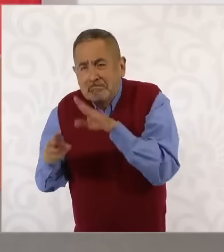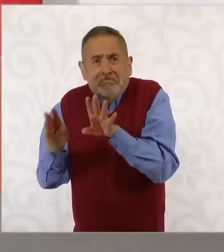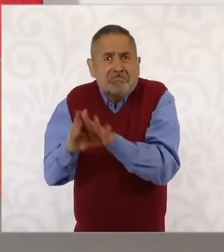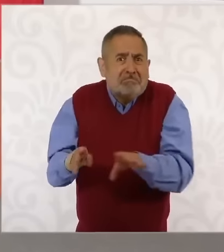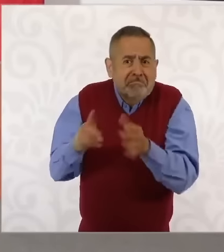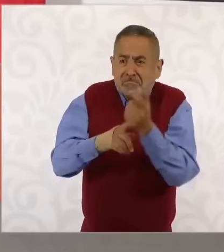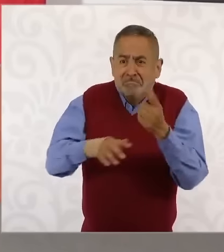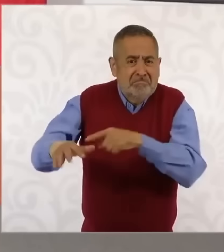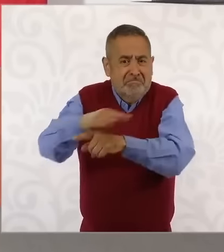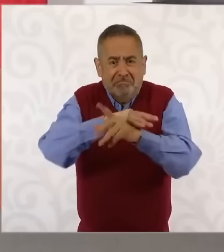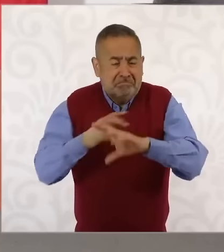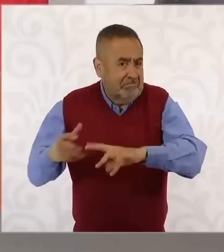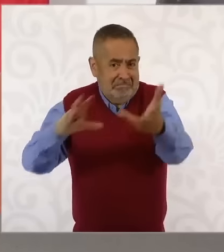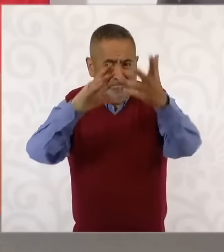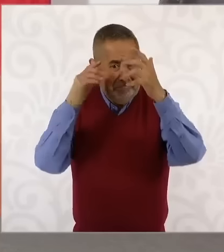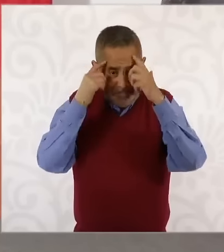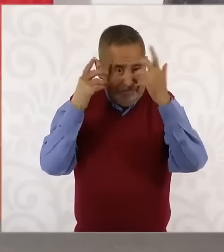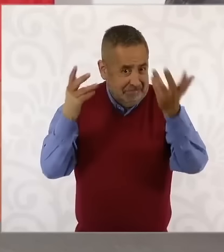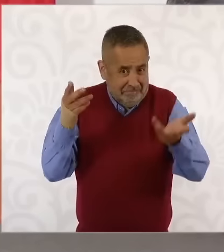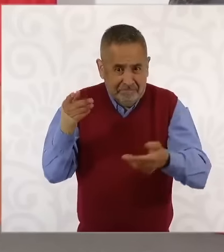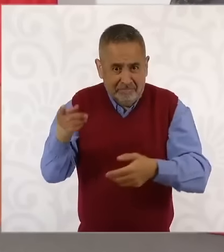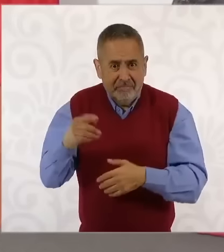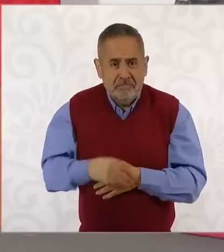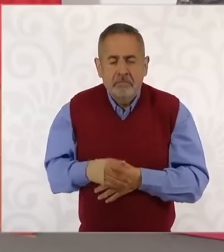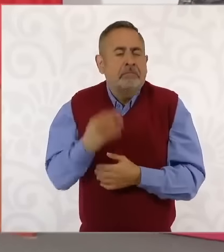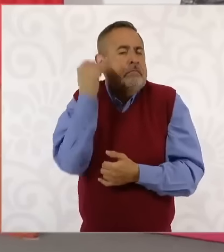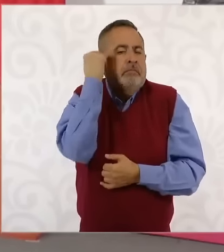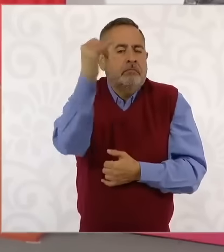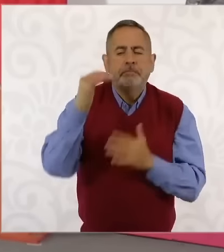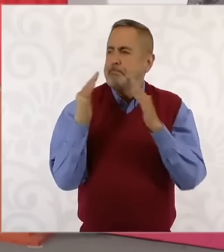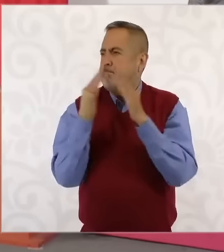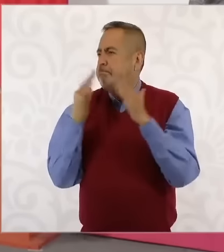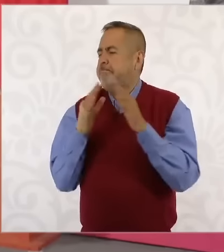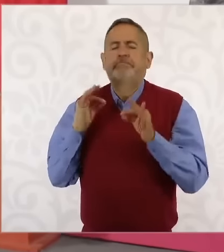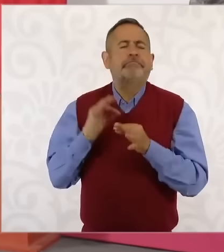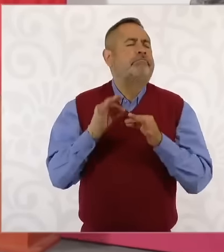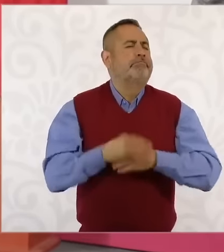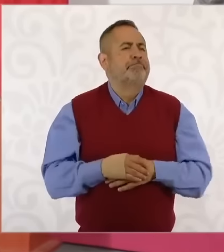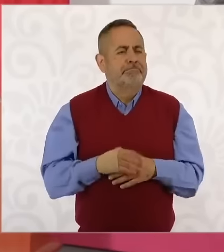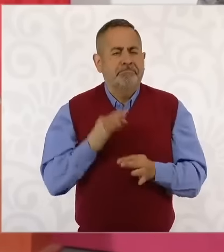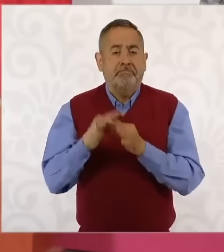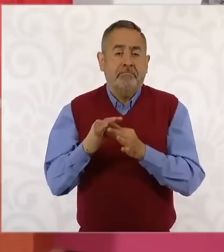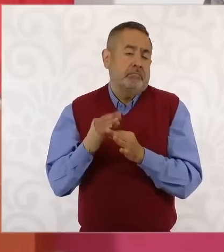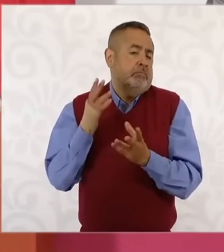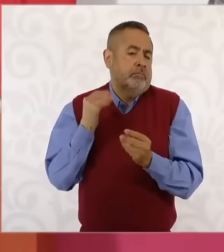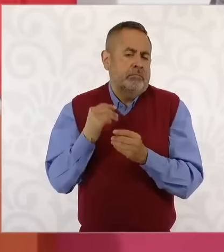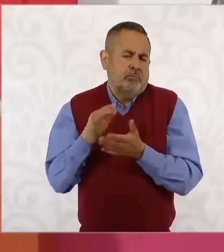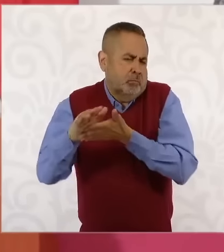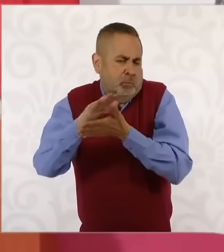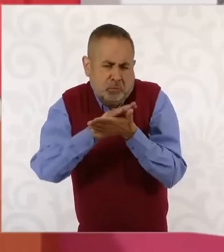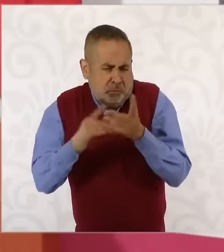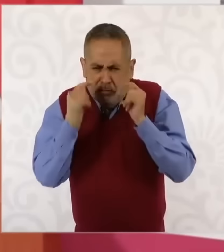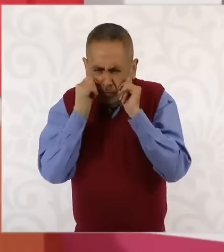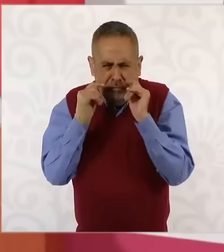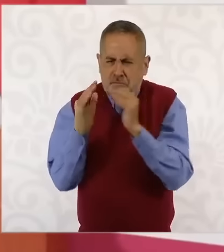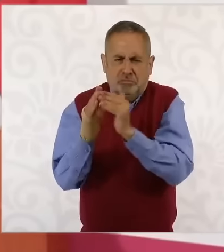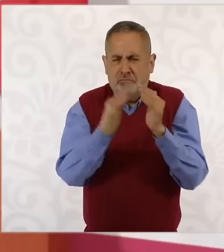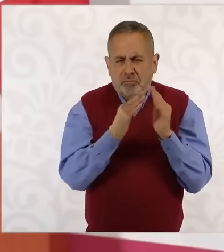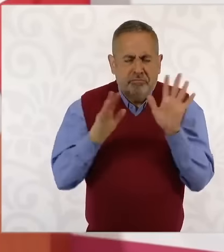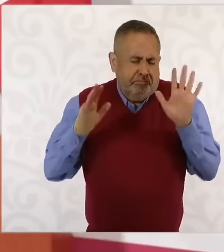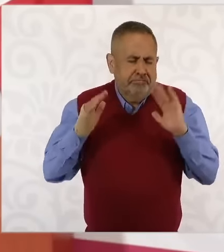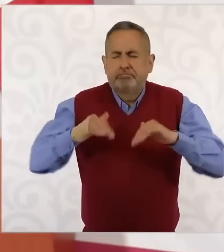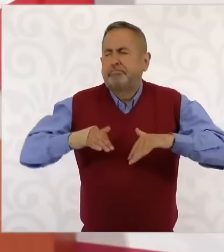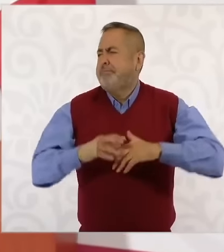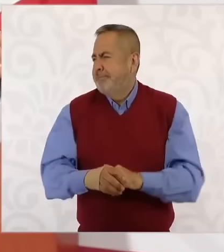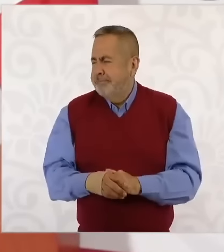porque imagínense, tienes tu casa, tus cosas, por más humilde o o no que sea tu casa, te entre